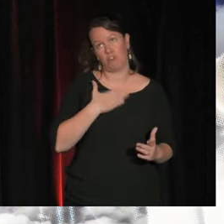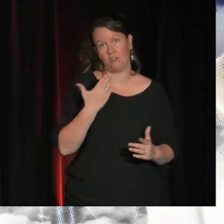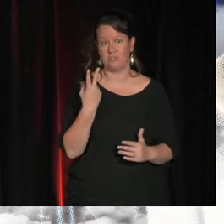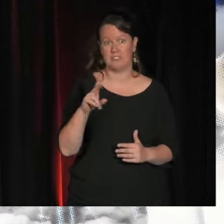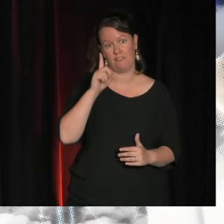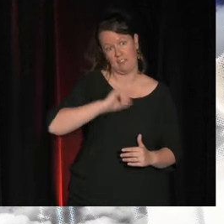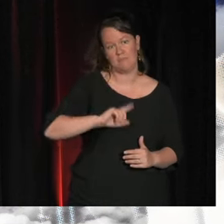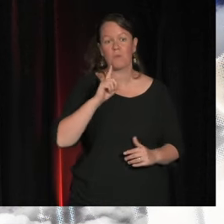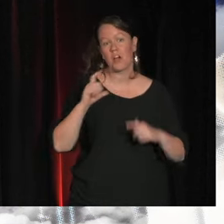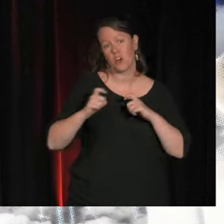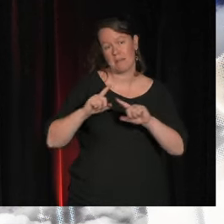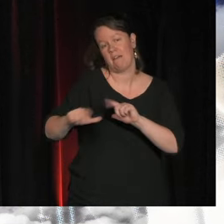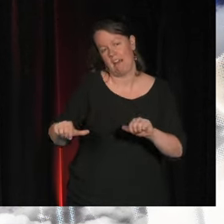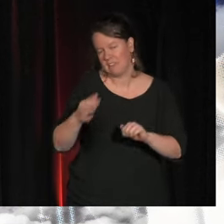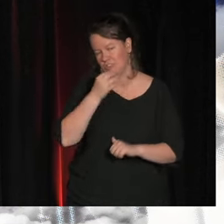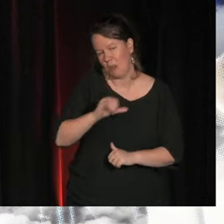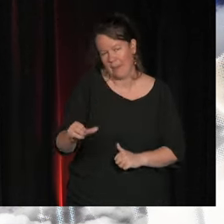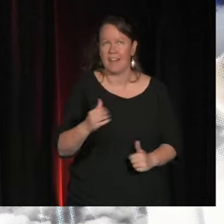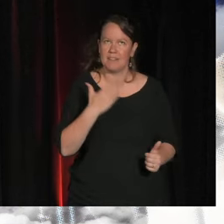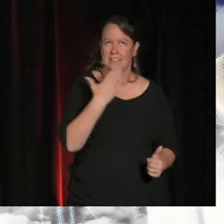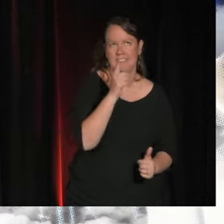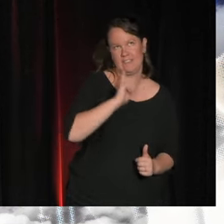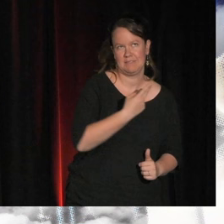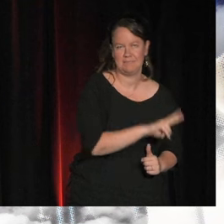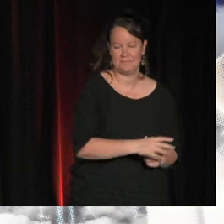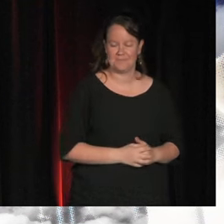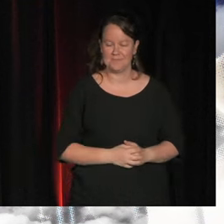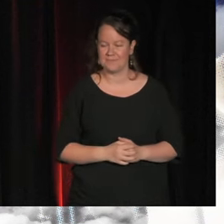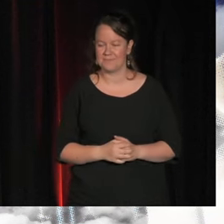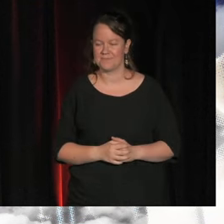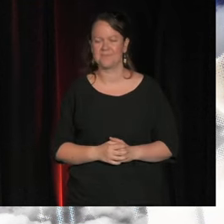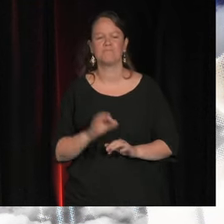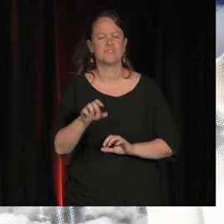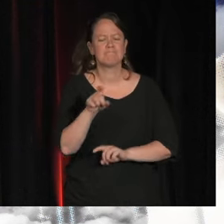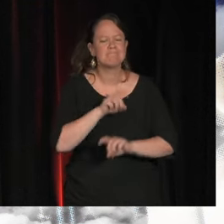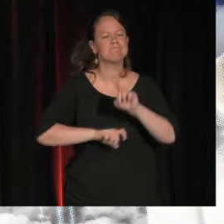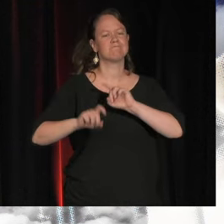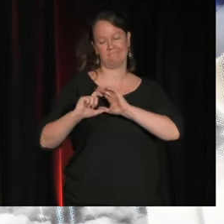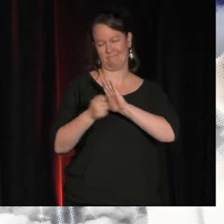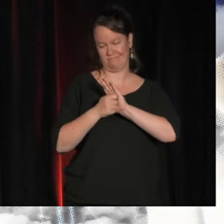toutes ses collègues à côté qui faisaient… Non, heureusement. Merci, la fille de Chris Metzen. Et sinon, je reviens très vite fait un petit peu sur la conception d'un